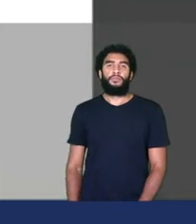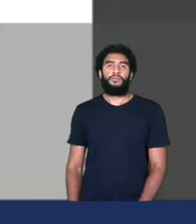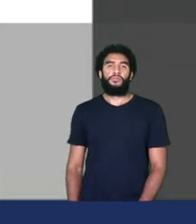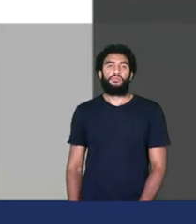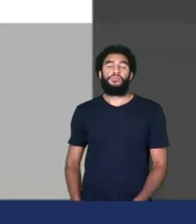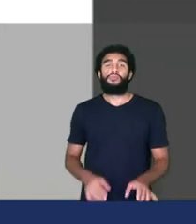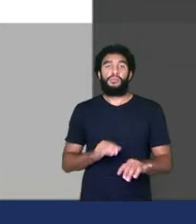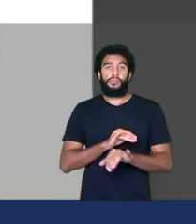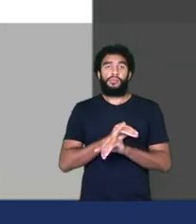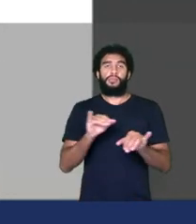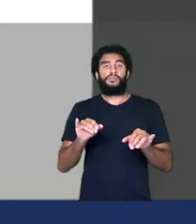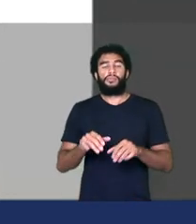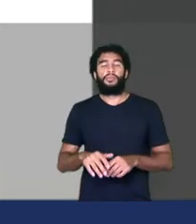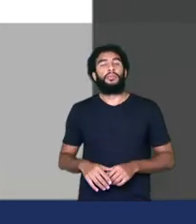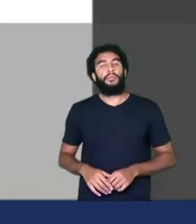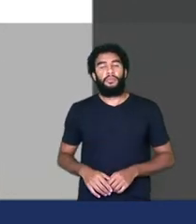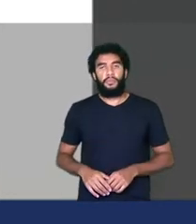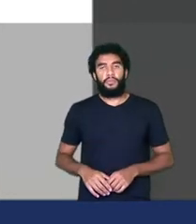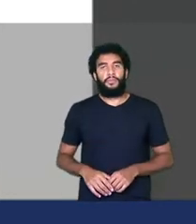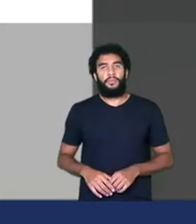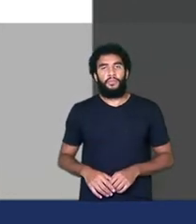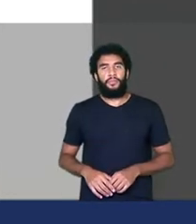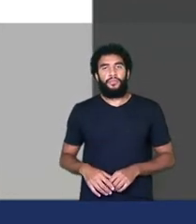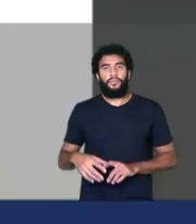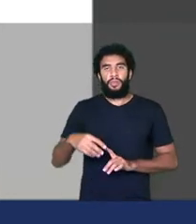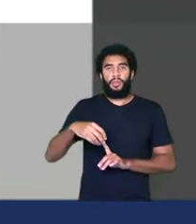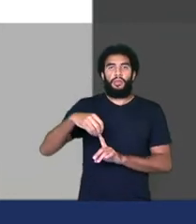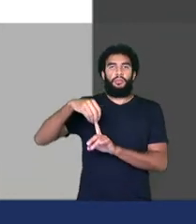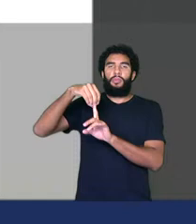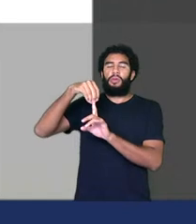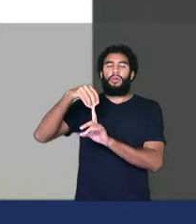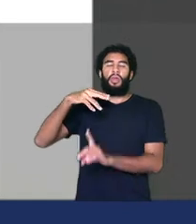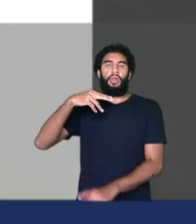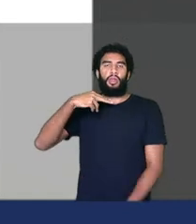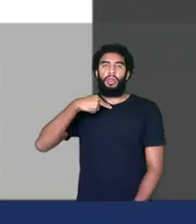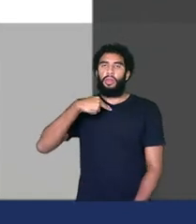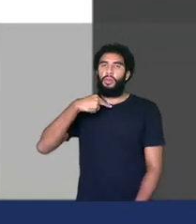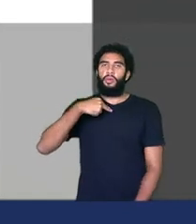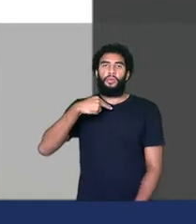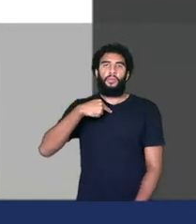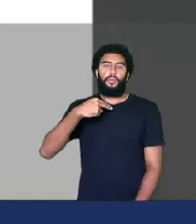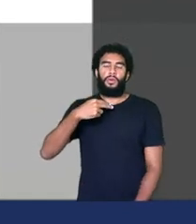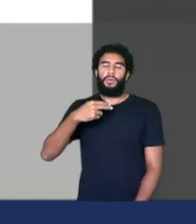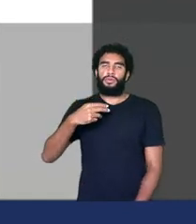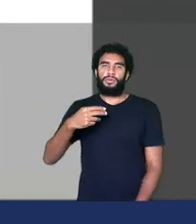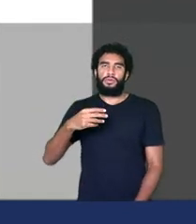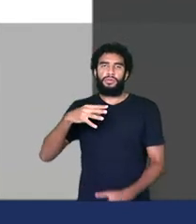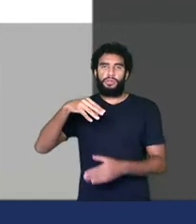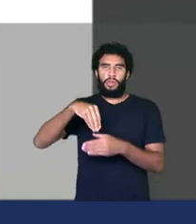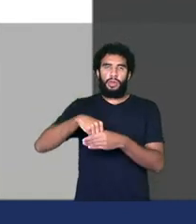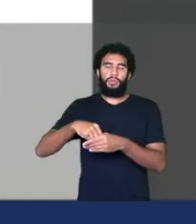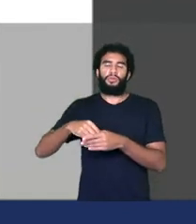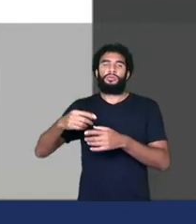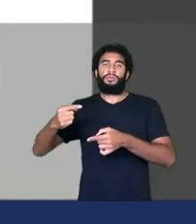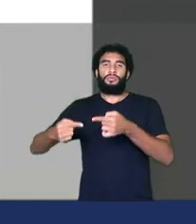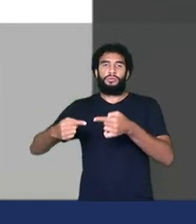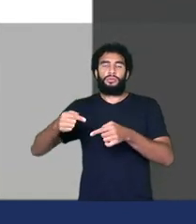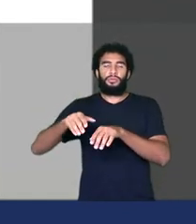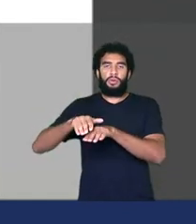SALOMÃO, PRESIDENTE, DIZER QUE NÃO PODE SER PRIORIDADE, MESMO NÓS DELIBERAÇÕES